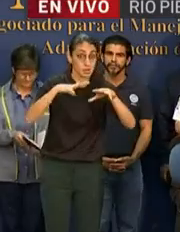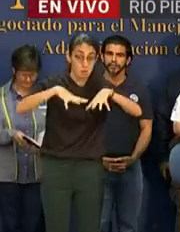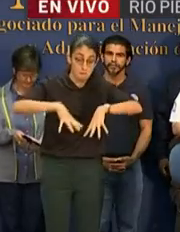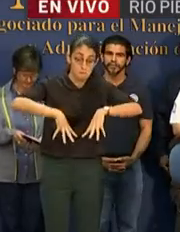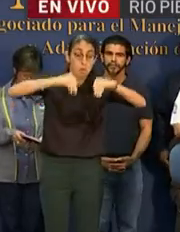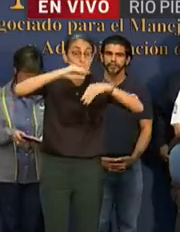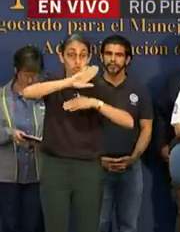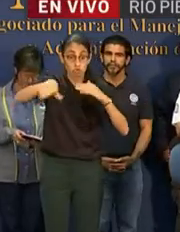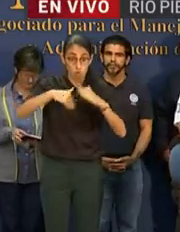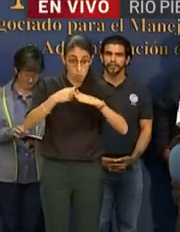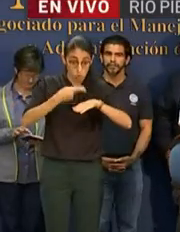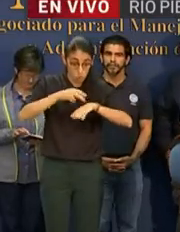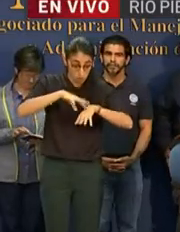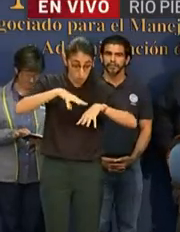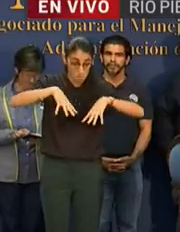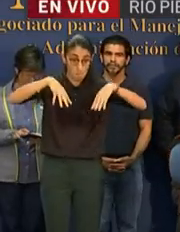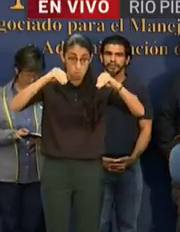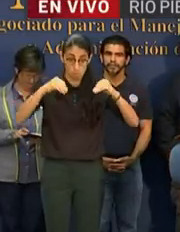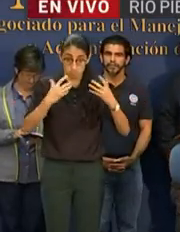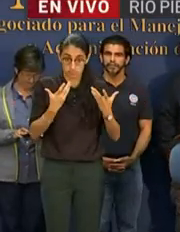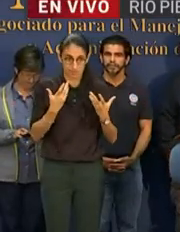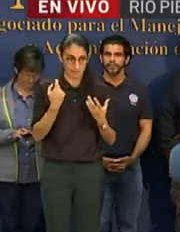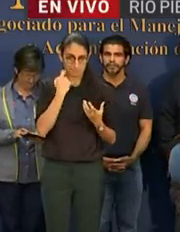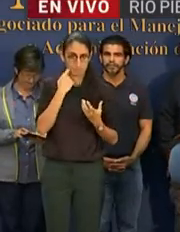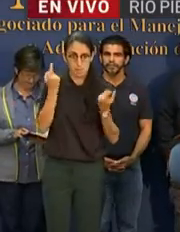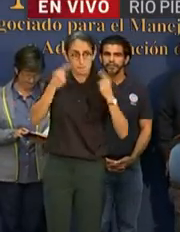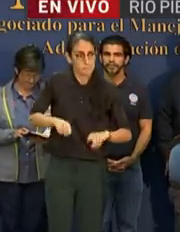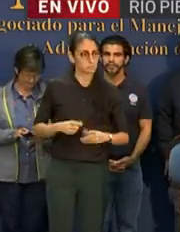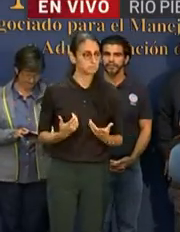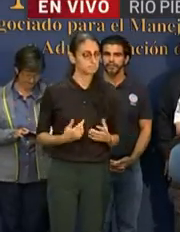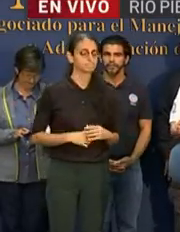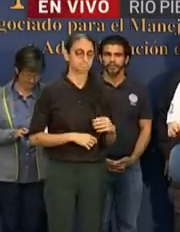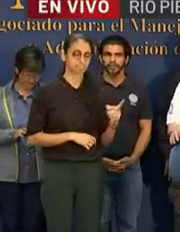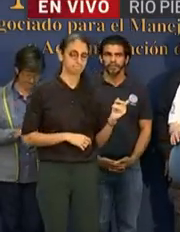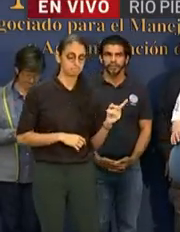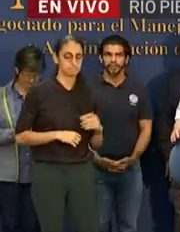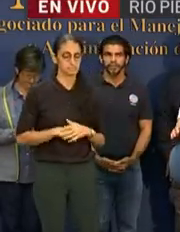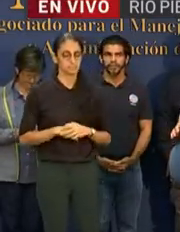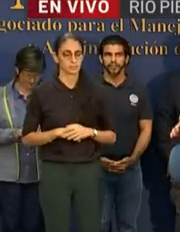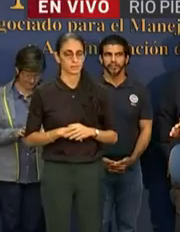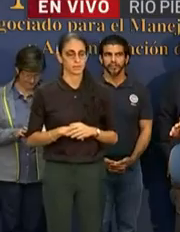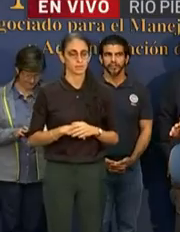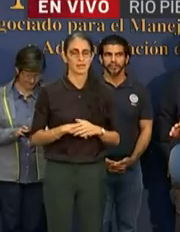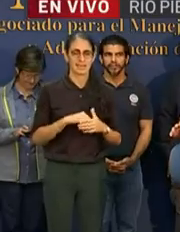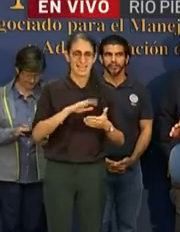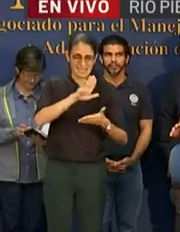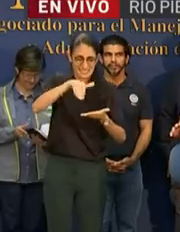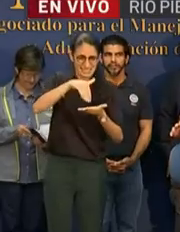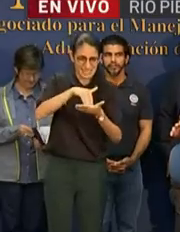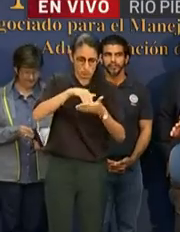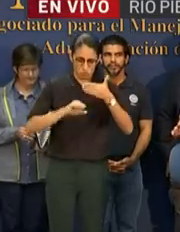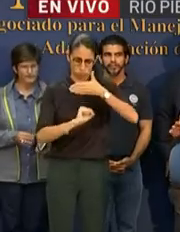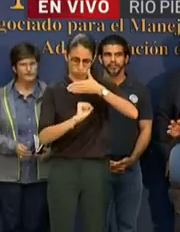LA COSTA, CENTRAL POR EL PASO